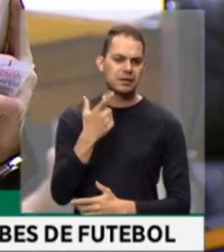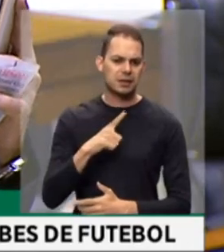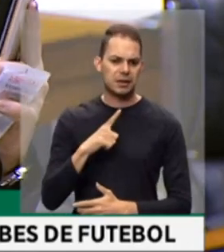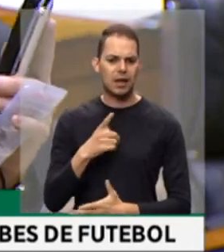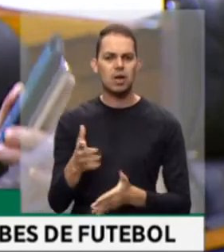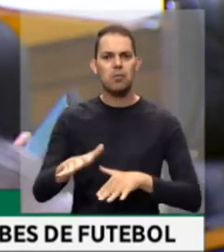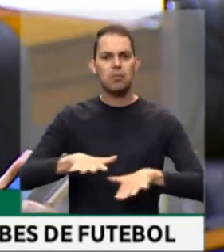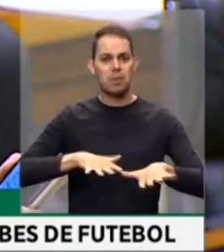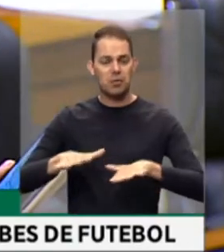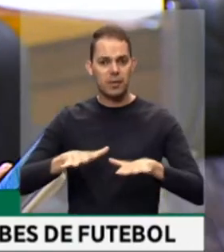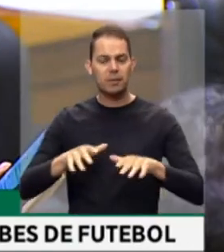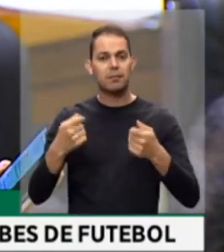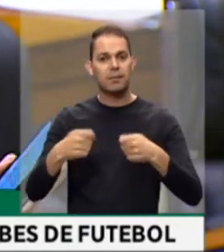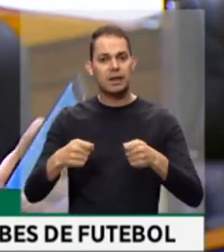ESTUDANTES PARA A REDE PÚ BLICA, EU QUERIA VER SE TEM